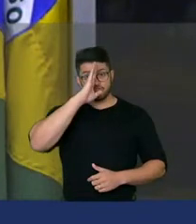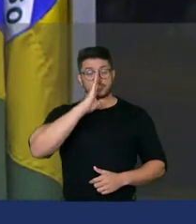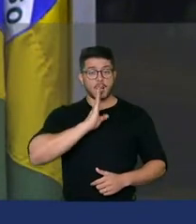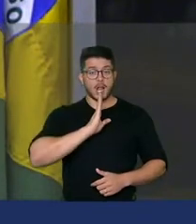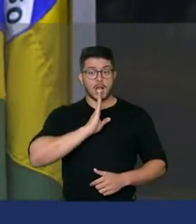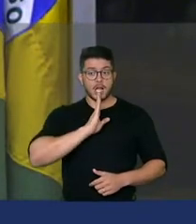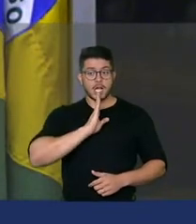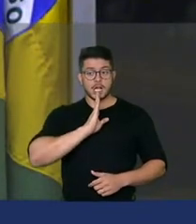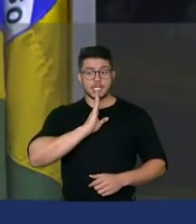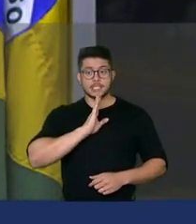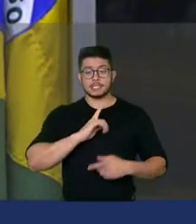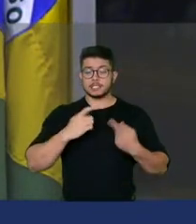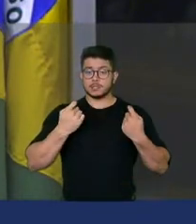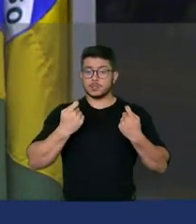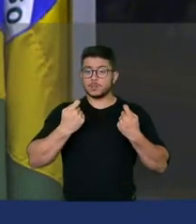ESSAS PESSOAS... E DIGO MAIS A CUSTO ZERO. SEM A